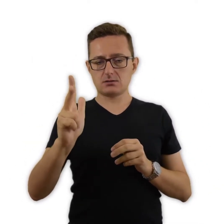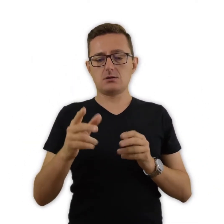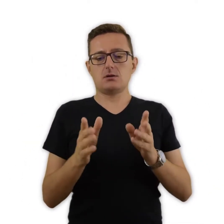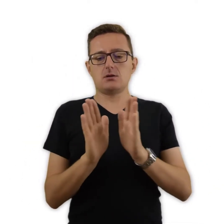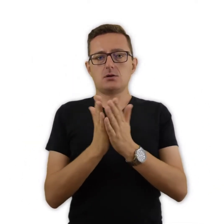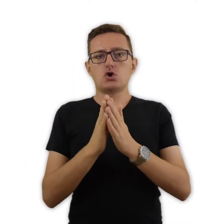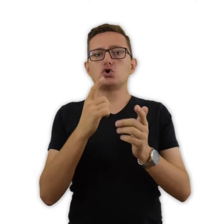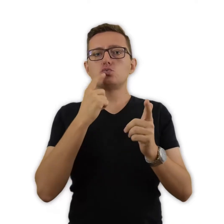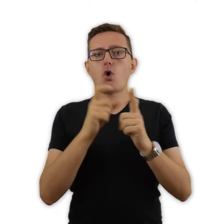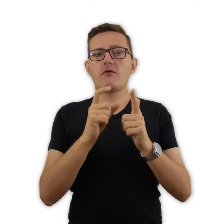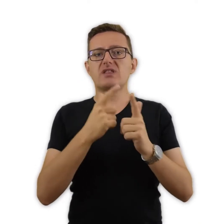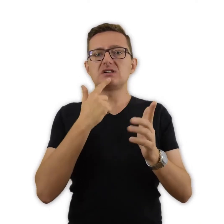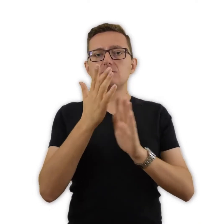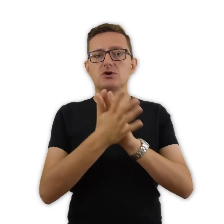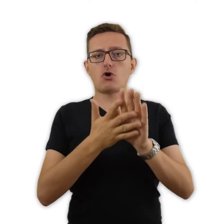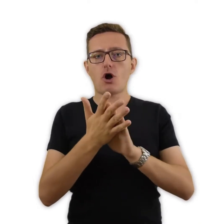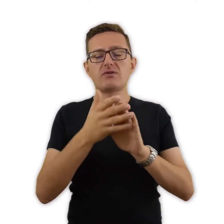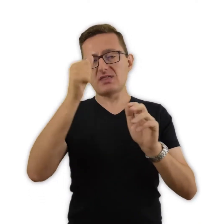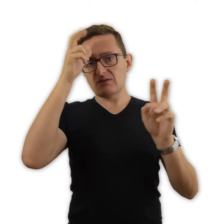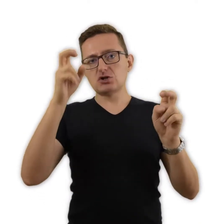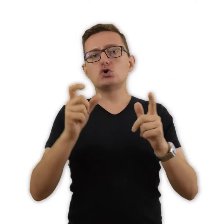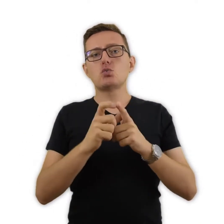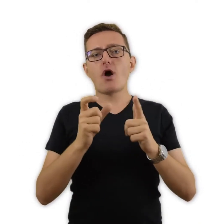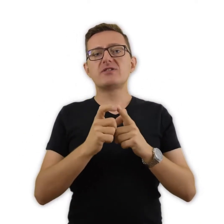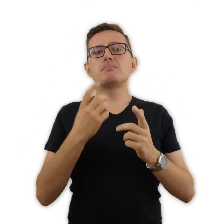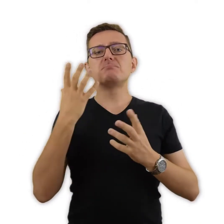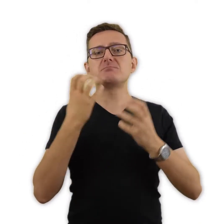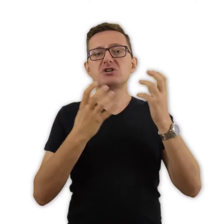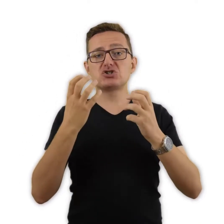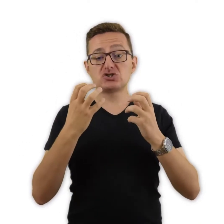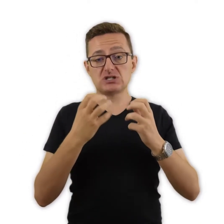znany „Słownik mimiczny dla głuchoniemych i osób z nimi styczność mających”,